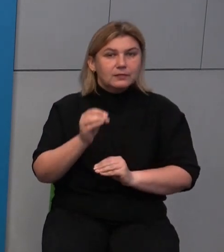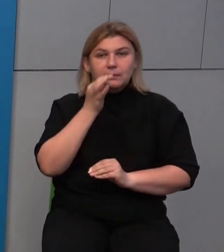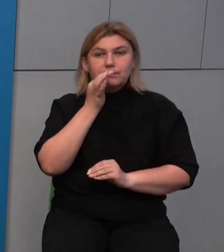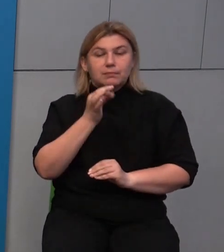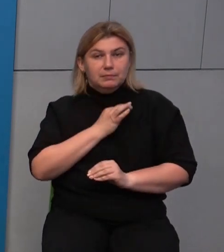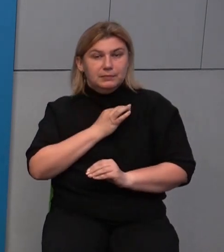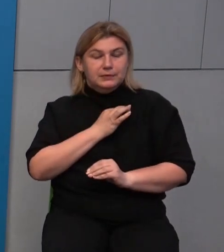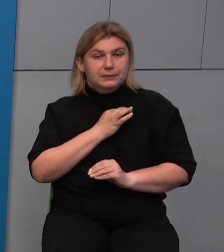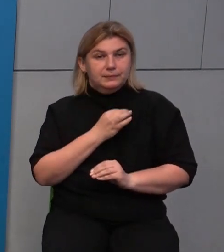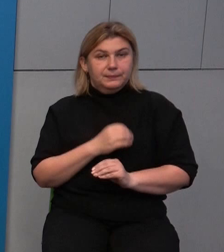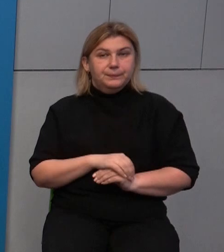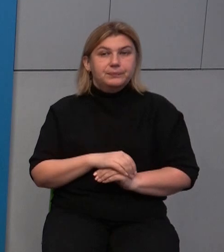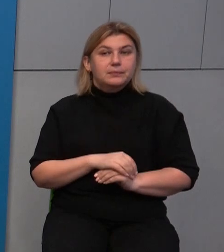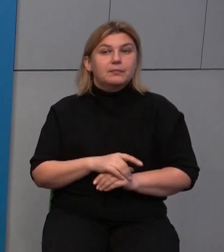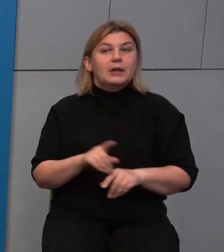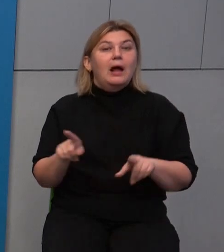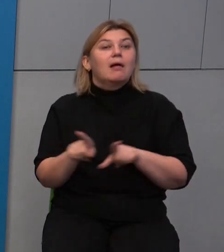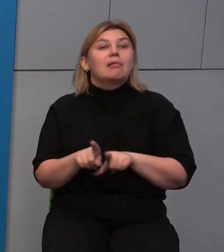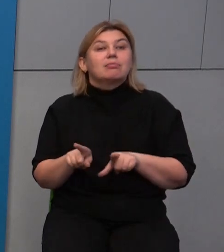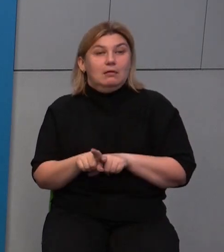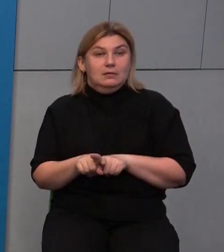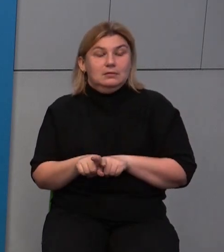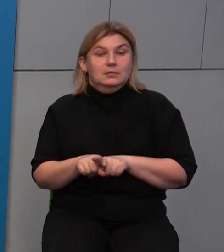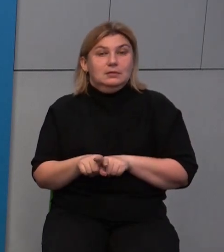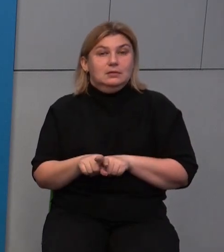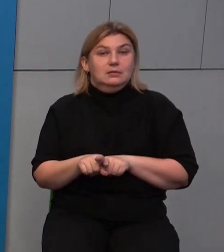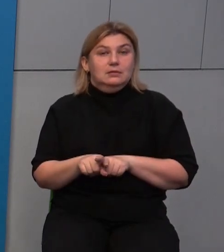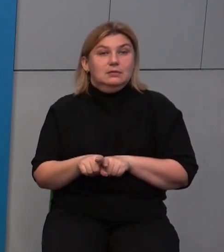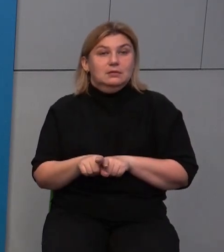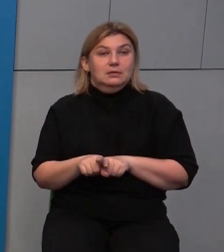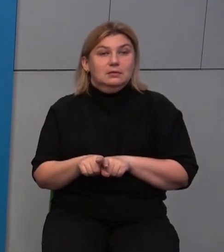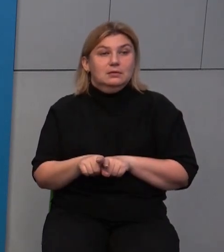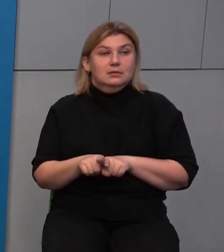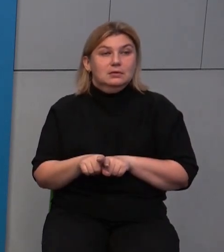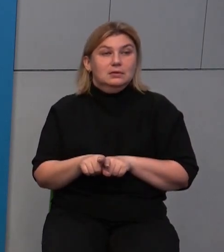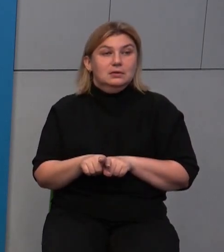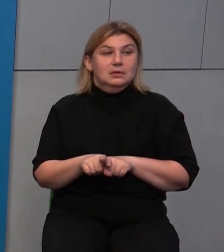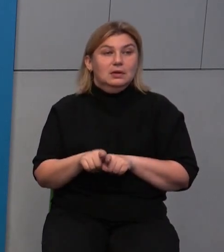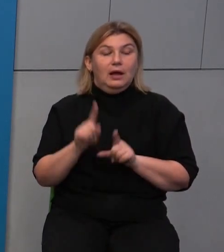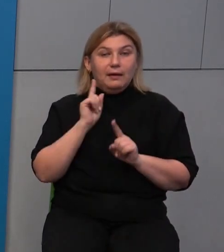a jednocześnie właśnie i nadaje rytm tej rozmowie,